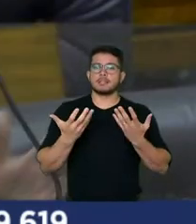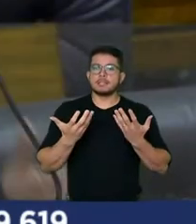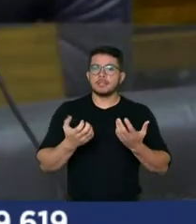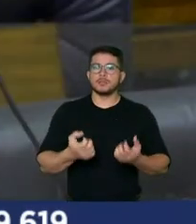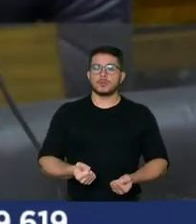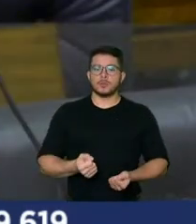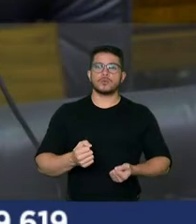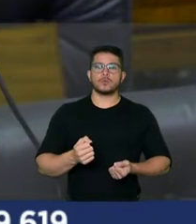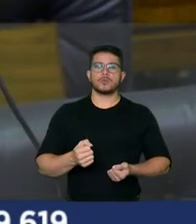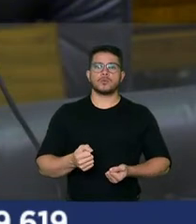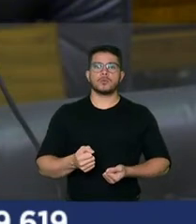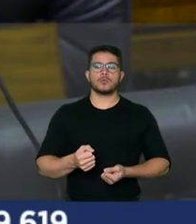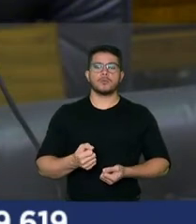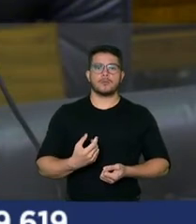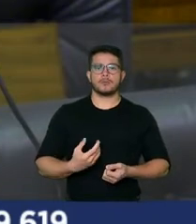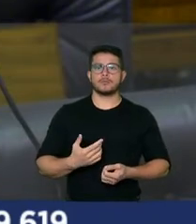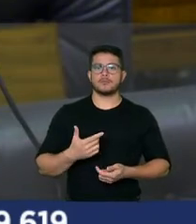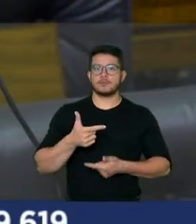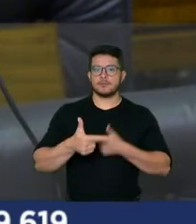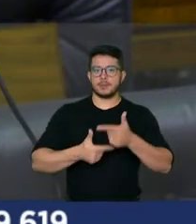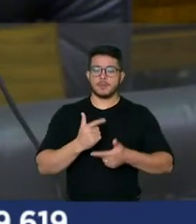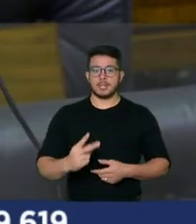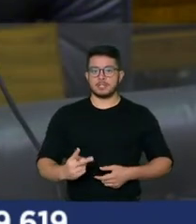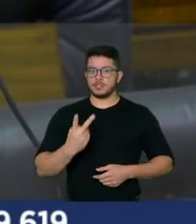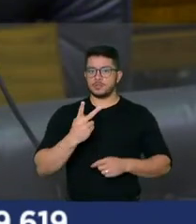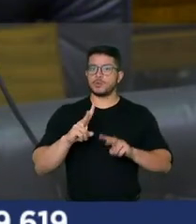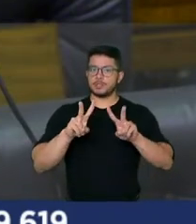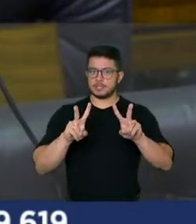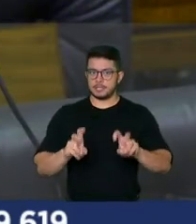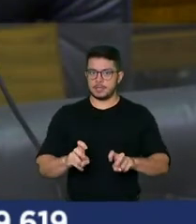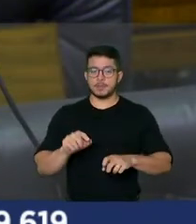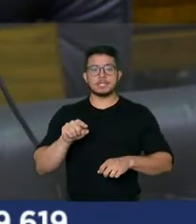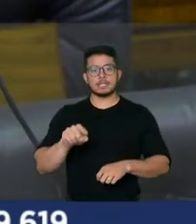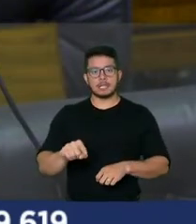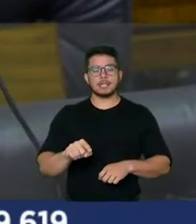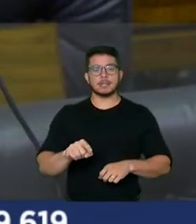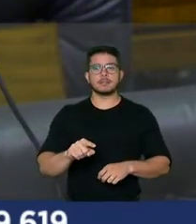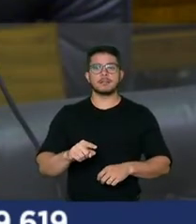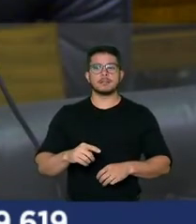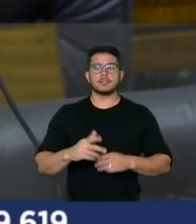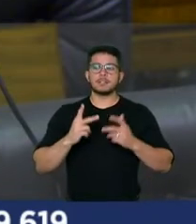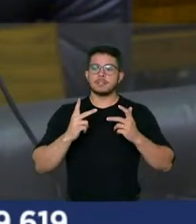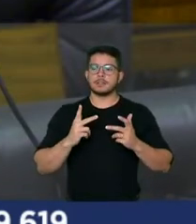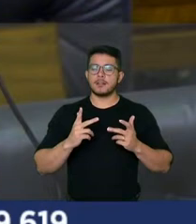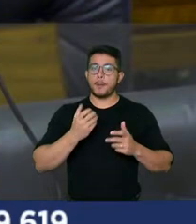DUAS MATÉRIAS. FIADOR DE UMA MANEIRA IDÊNTICA A QUE FEZ NA PRIMEIRA FASE DO DEBATE SOBRE ALDIR BLANC 1. ESSAS DUAS